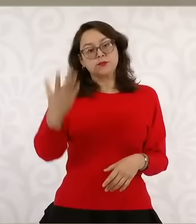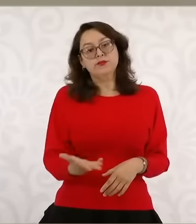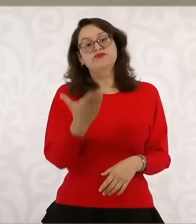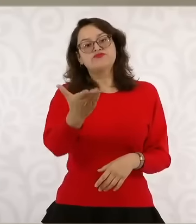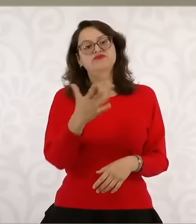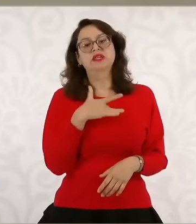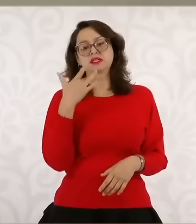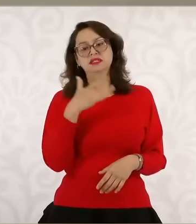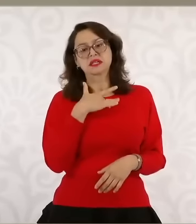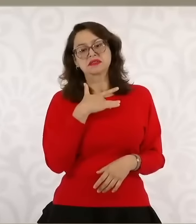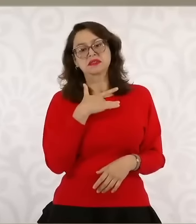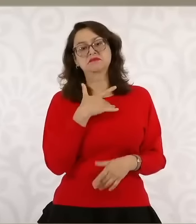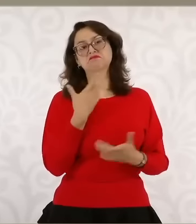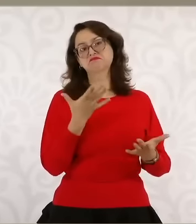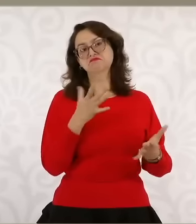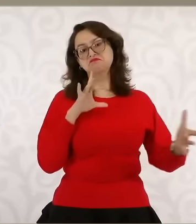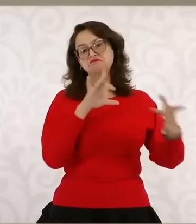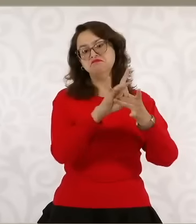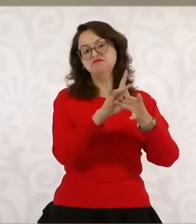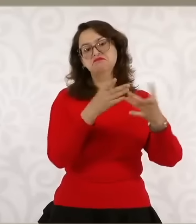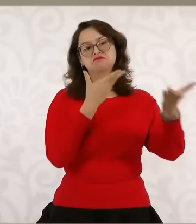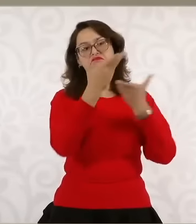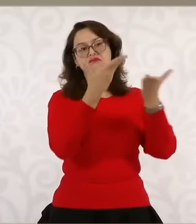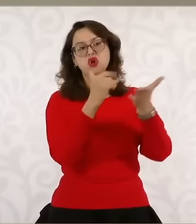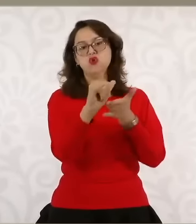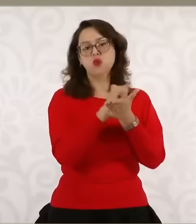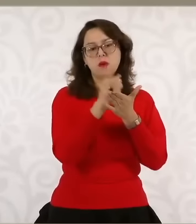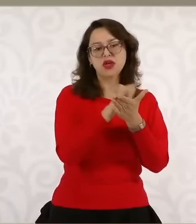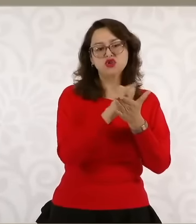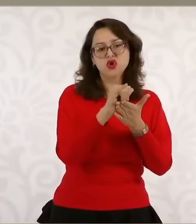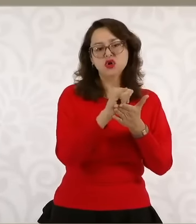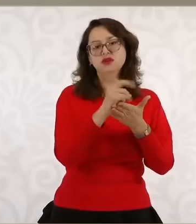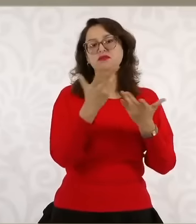interesado en reforzar los vínculos con la ciudad de Nueva York, además de los temas económicos,